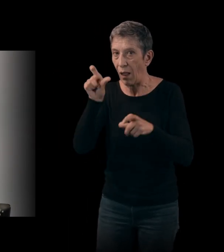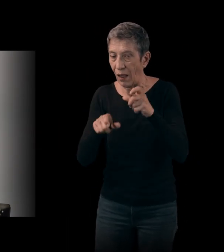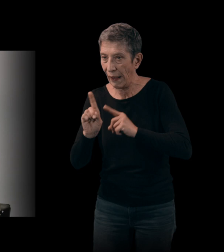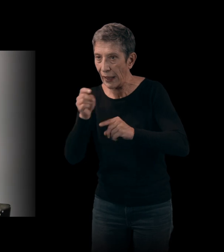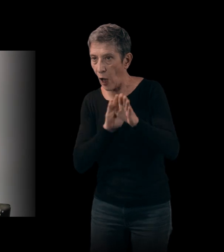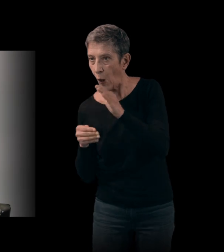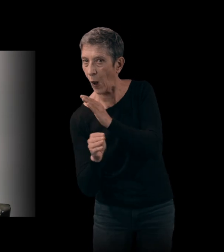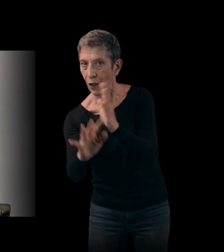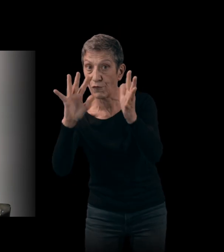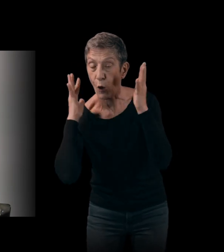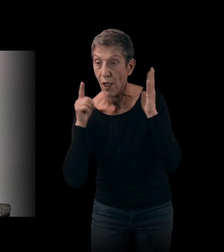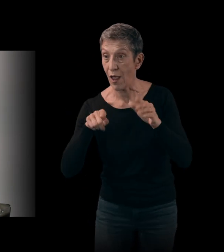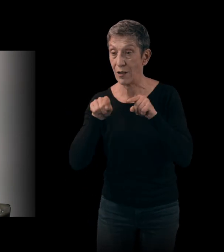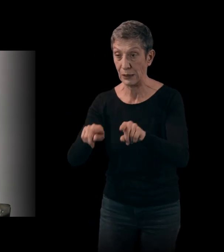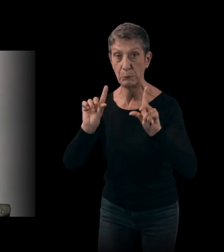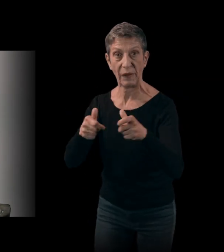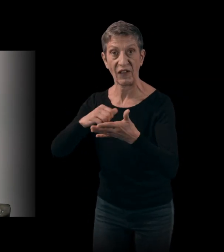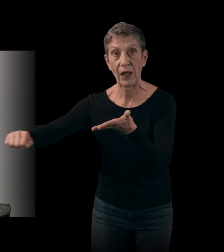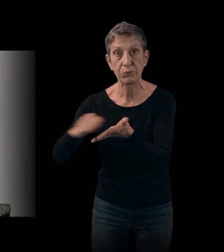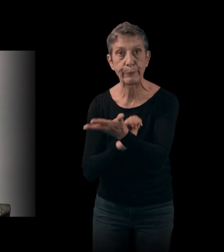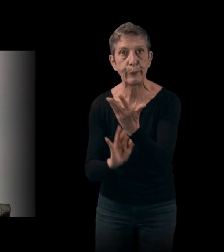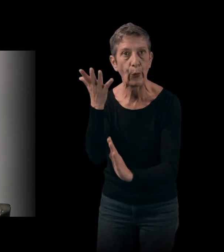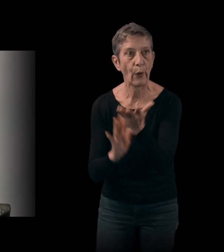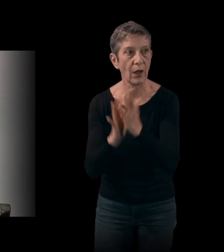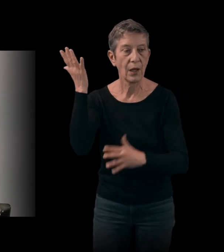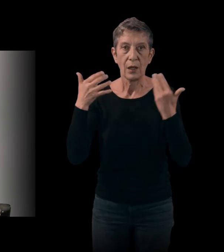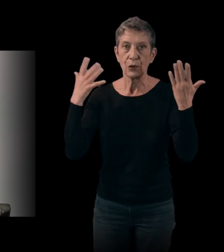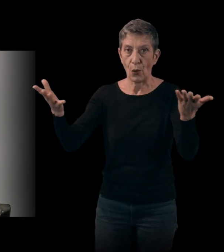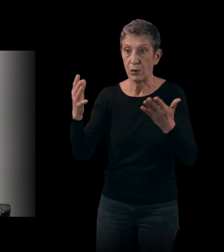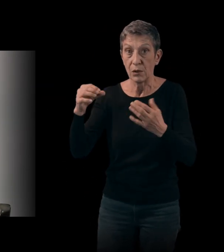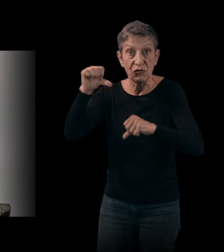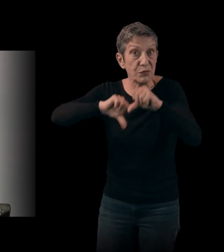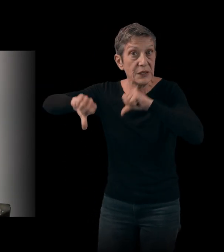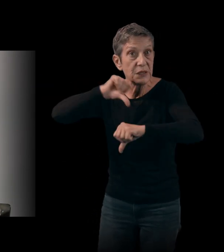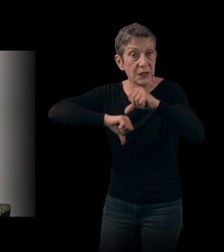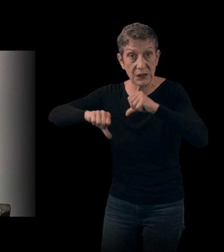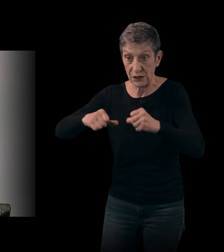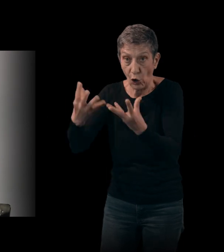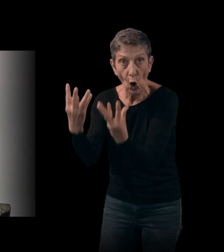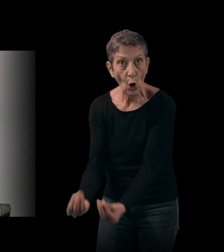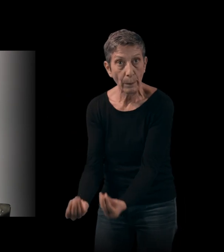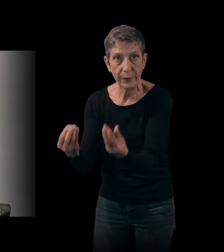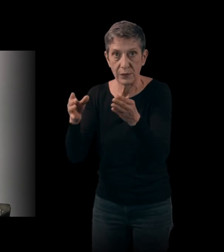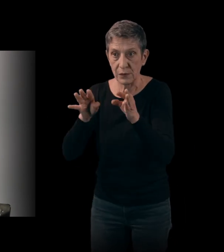Et donc, ces quantités industrielles de dioxine, elles sont encore dans le sol, elles sont encore dans la végétation.